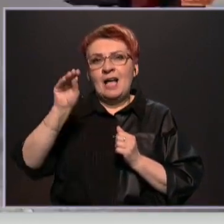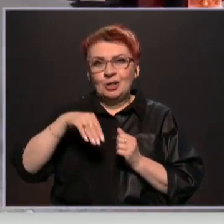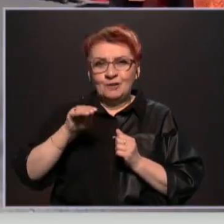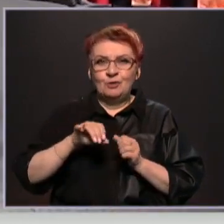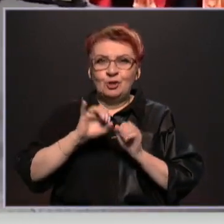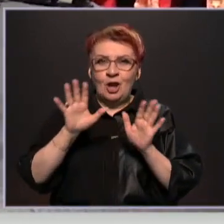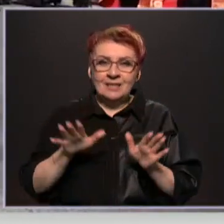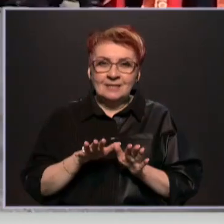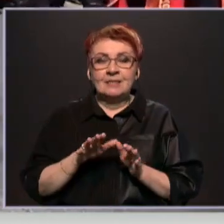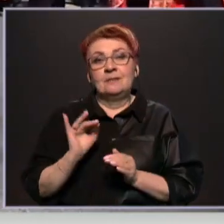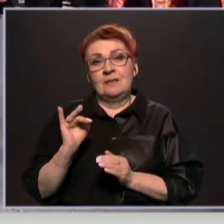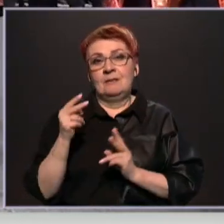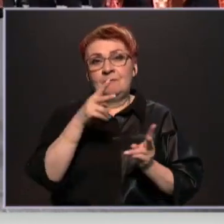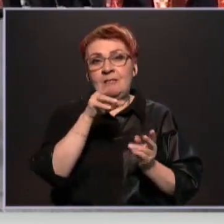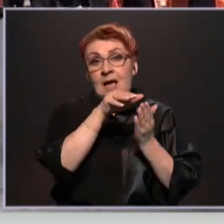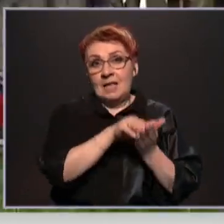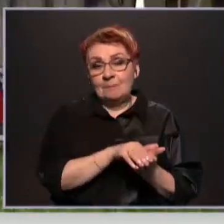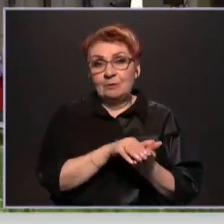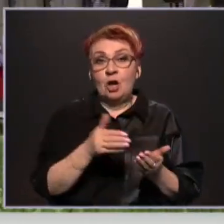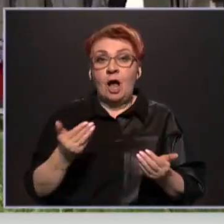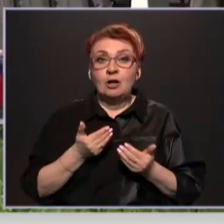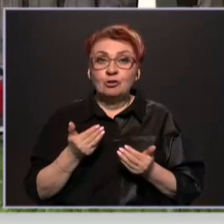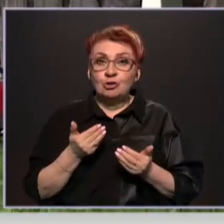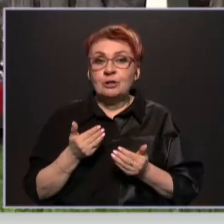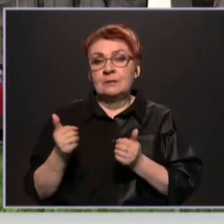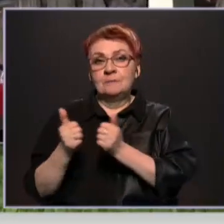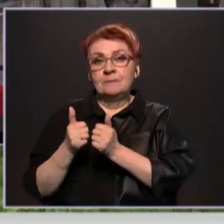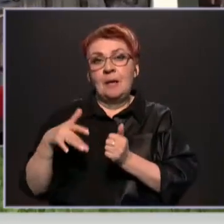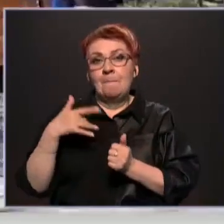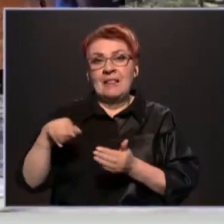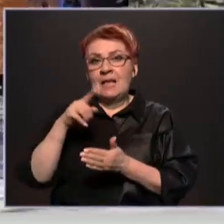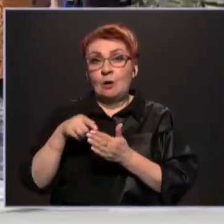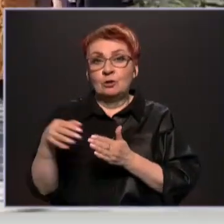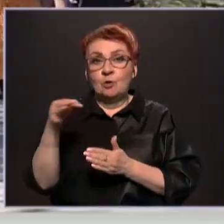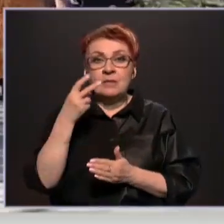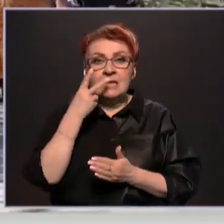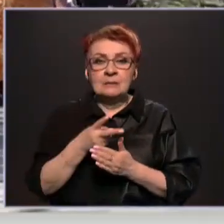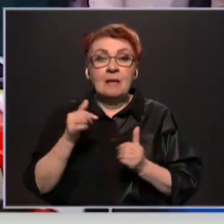поездки на кладбище А вот жители приграничной Белгородской области несмотря на неспокойную